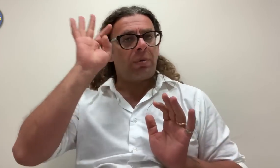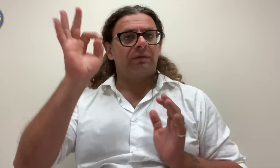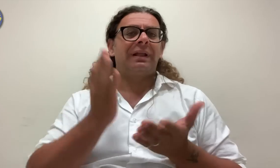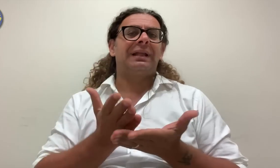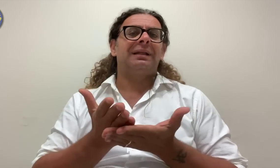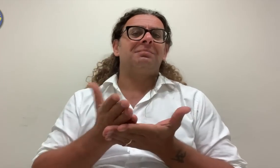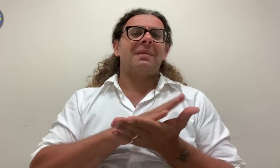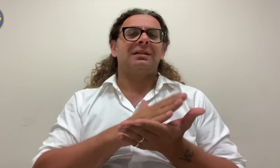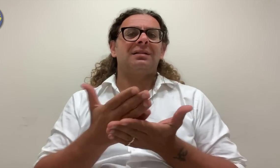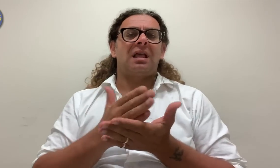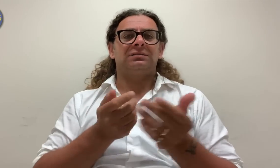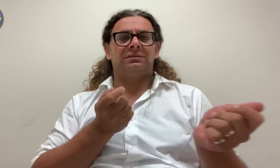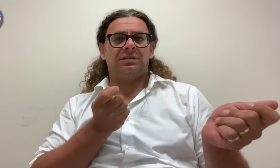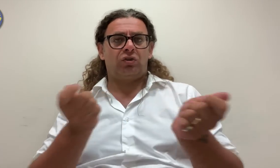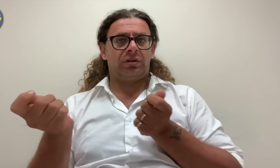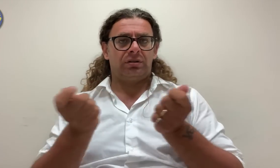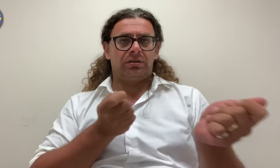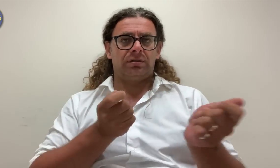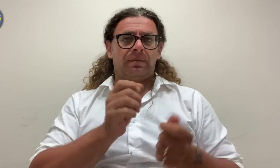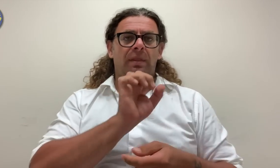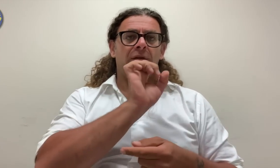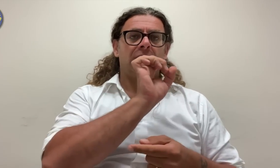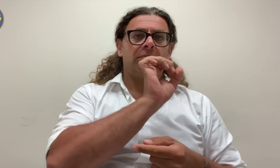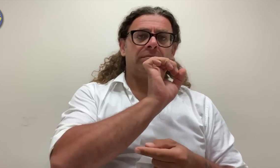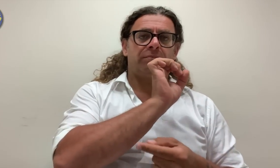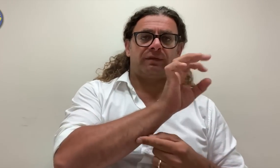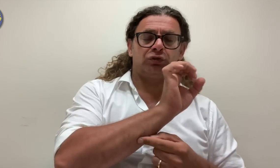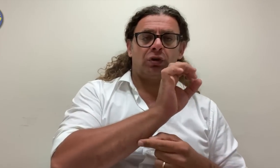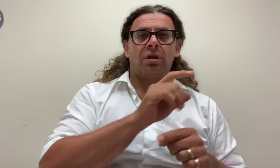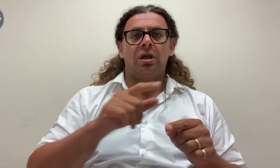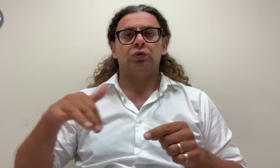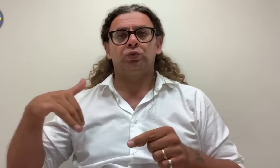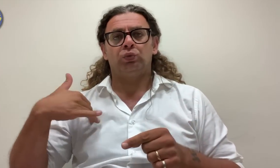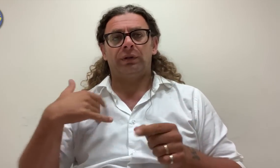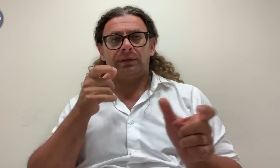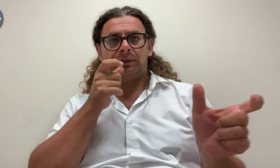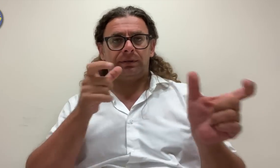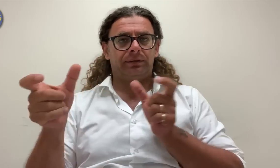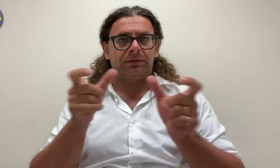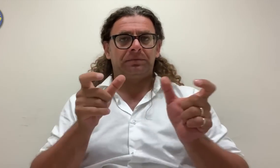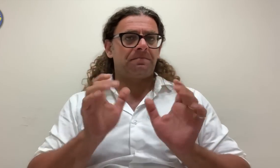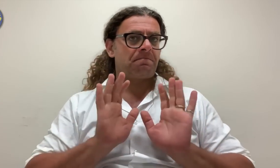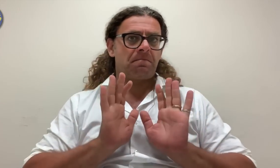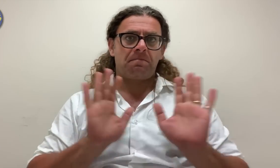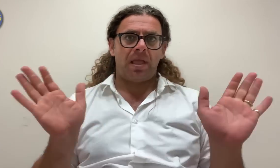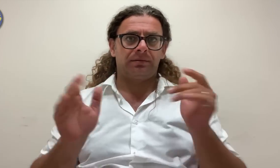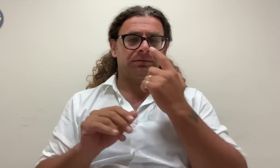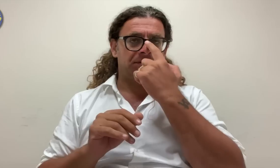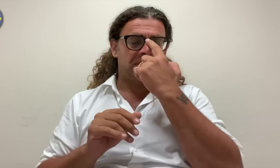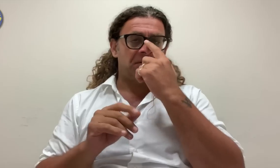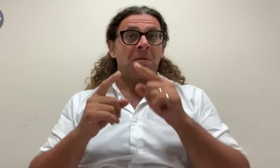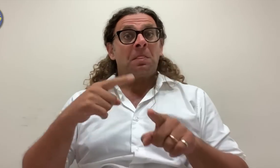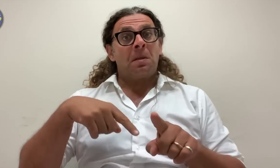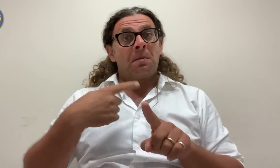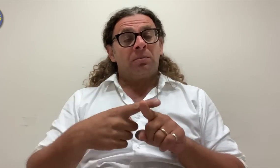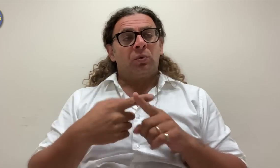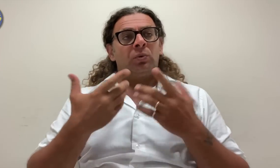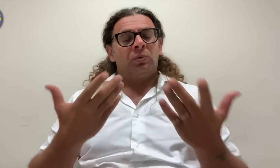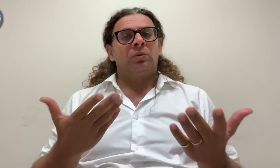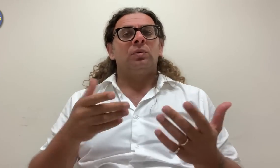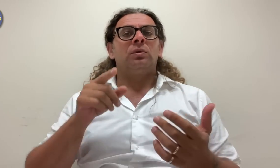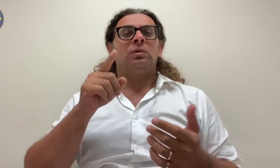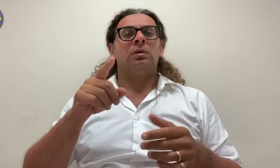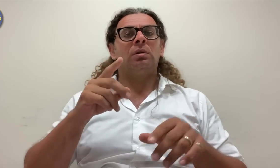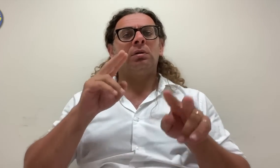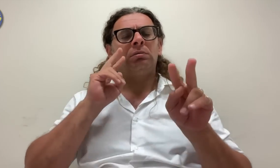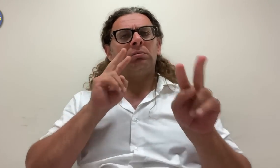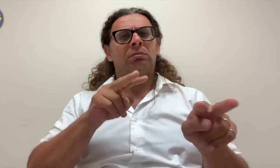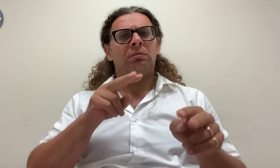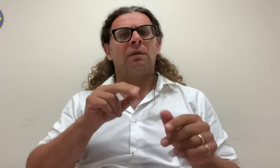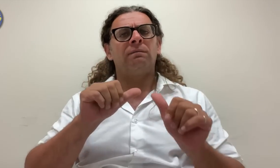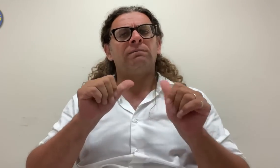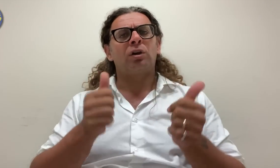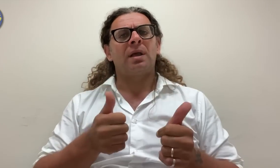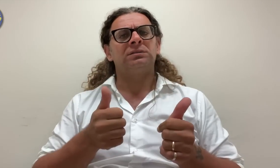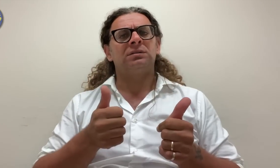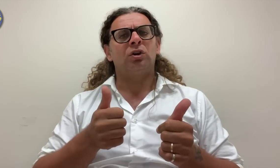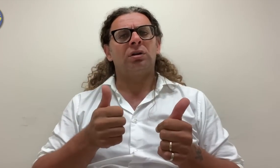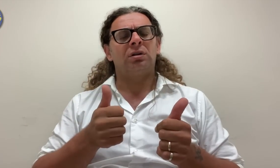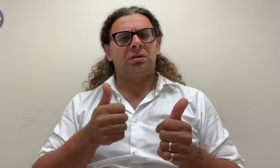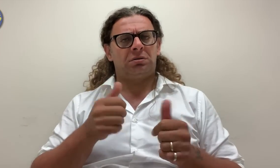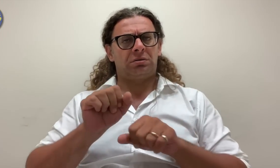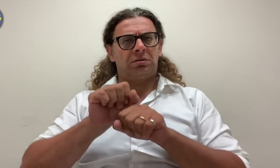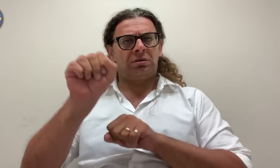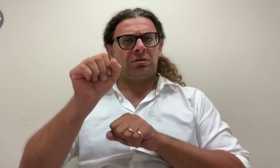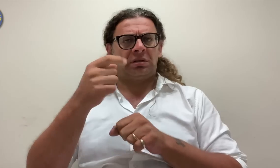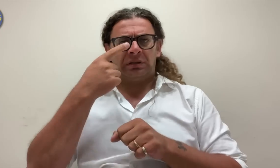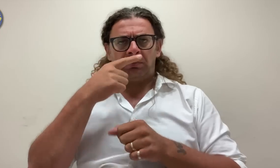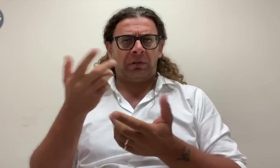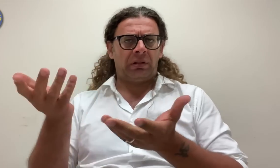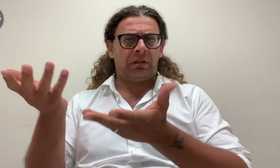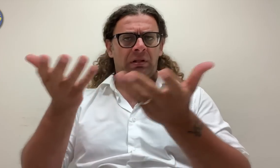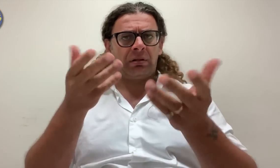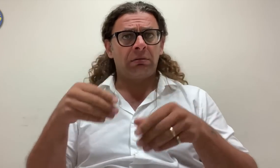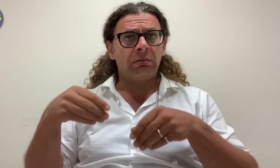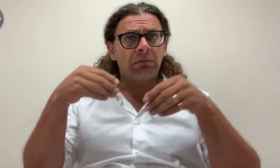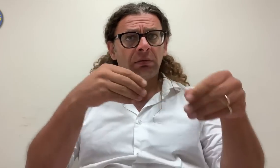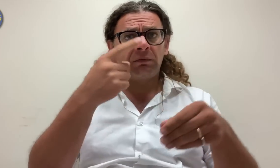mediare i rapporti tra i docenti e gli studenti. Ho espresso dei dubbi anche in merito alla formazione degli operatori e all’attendibilità dei titoli conseguiti.